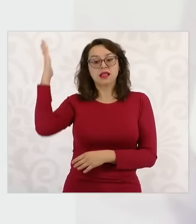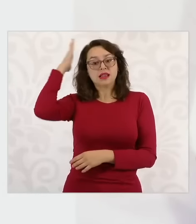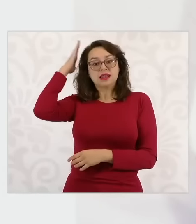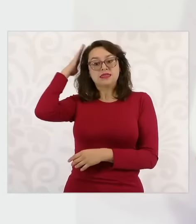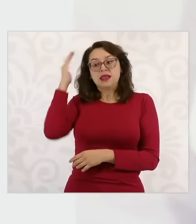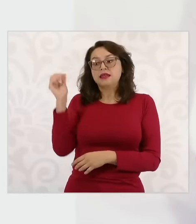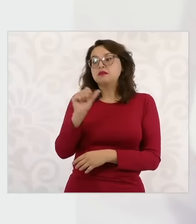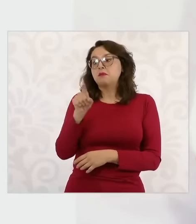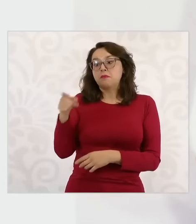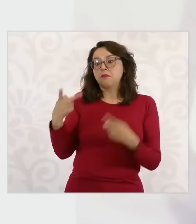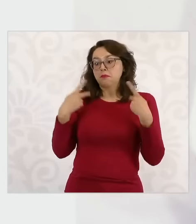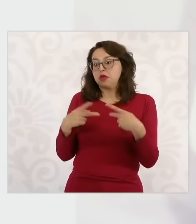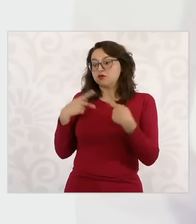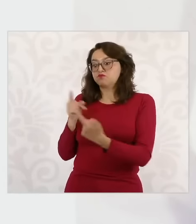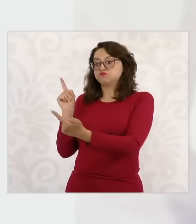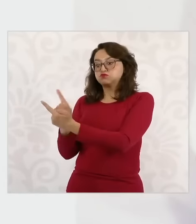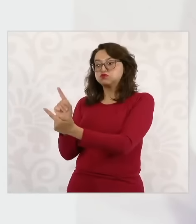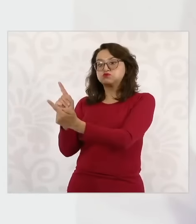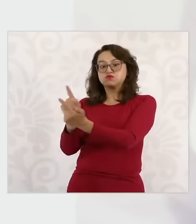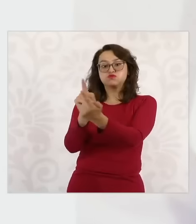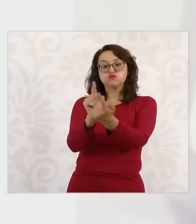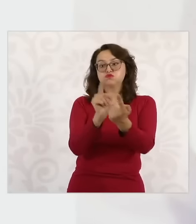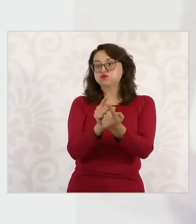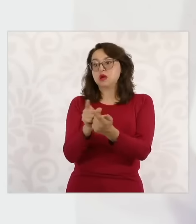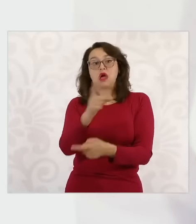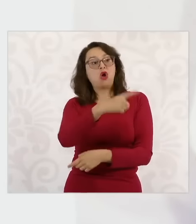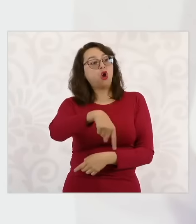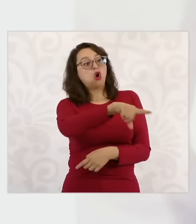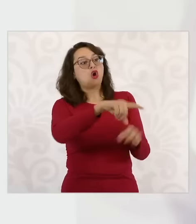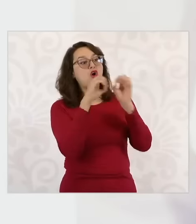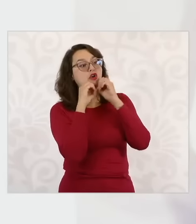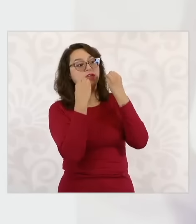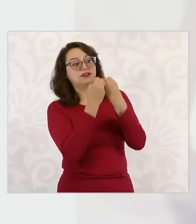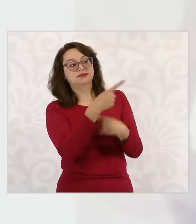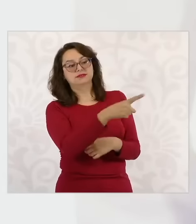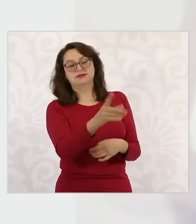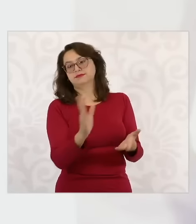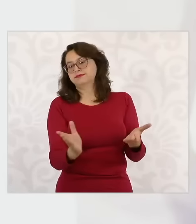que representan pues a grupos de agricultores, no con las organizaciones que antes estaban, ¿verdad?